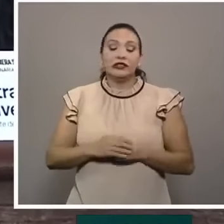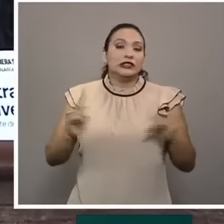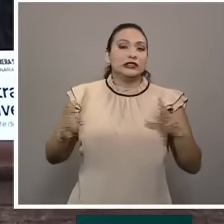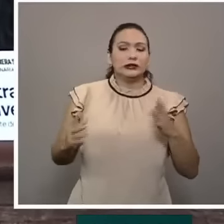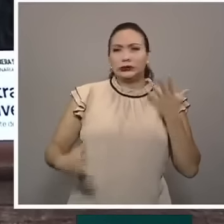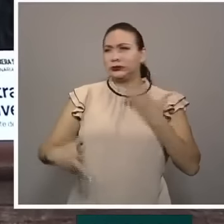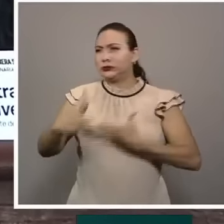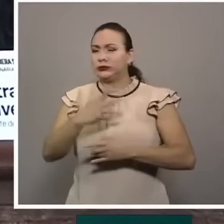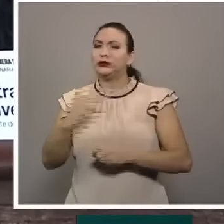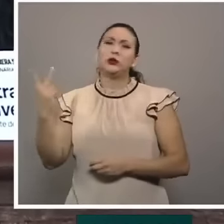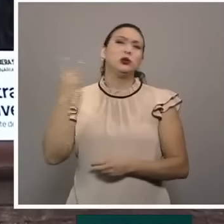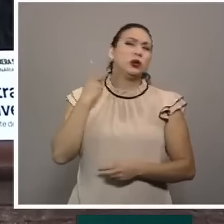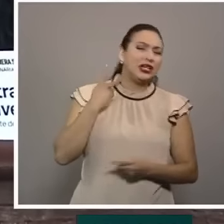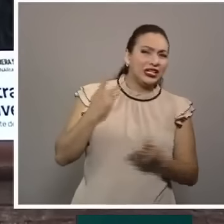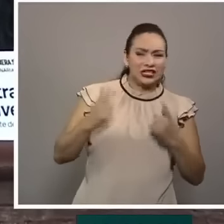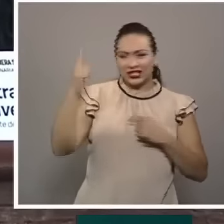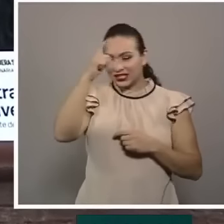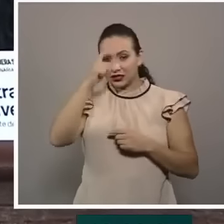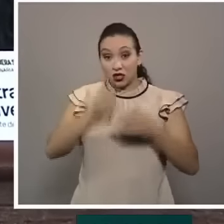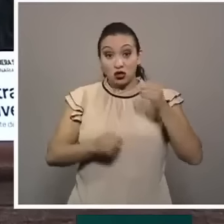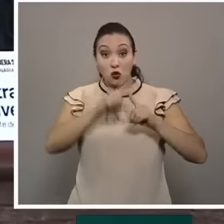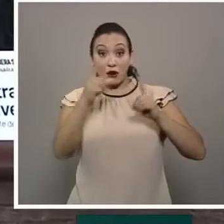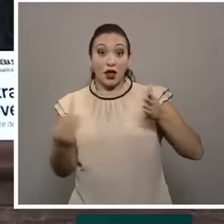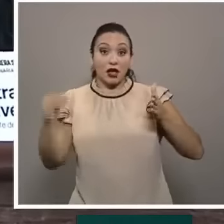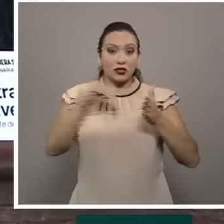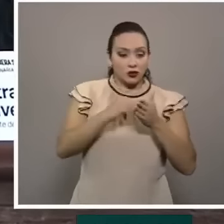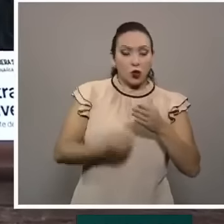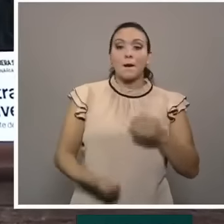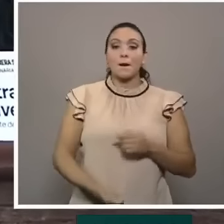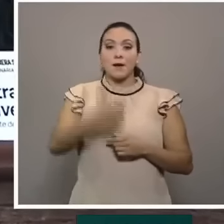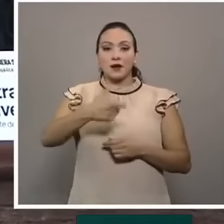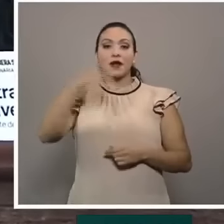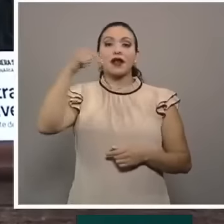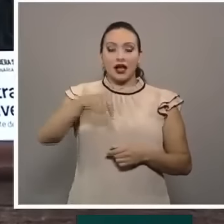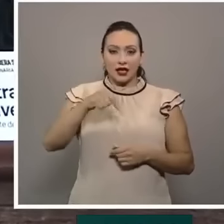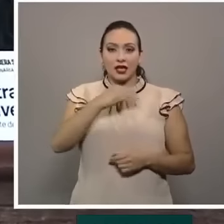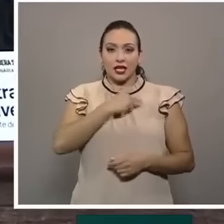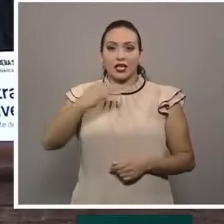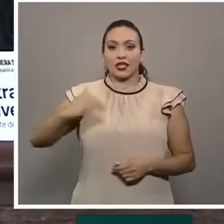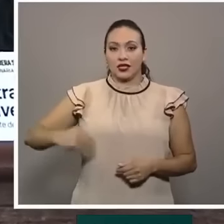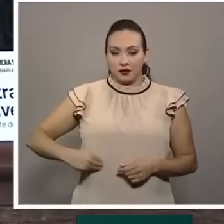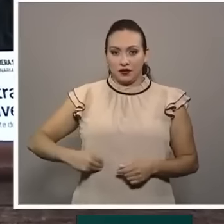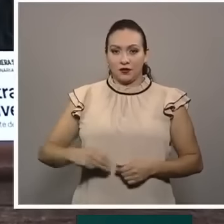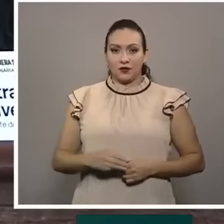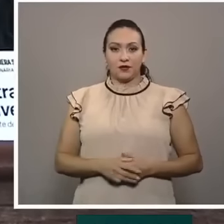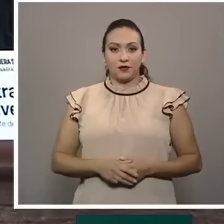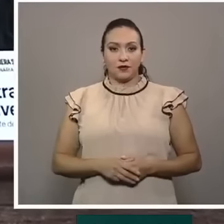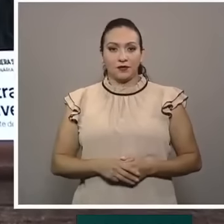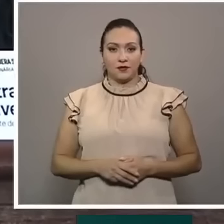la Suprema Corte se instaló por primera vez en el actual municipio de Ario de Rosales en el estado